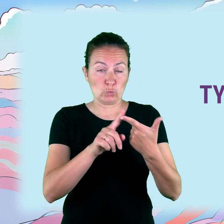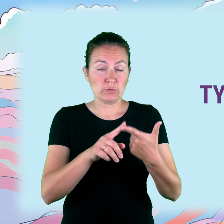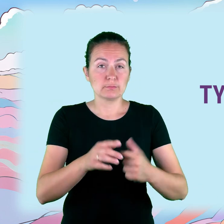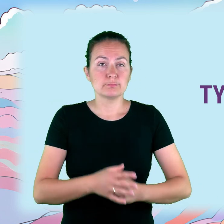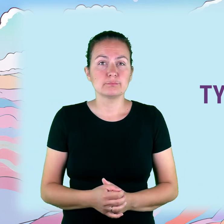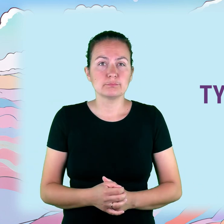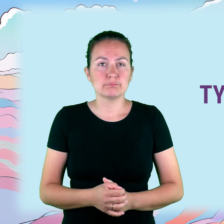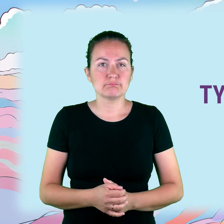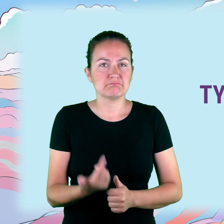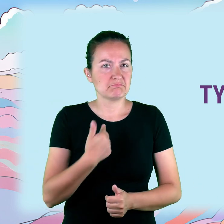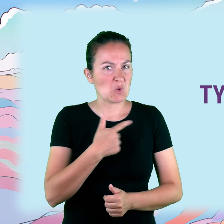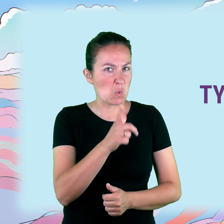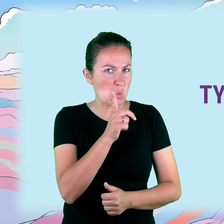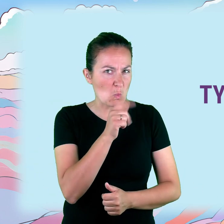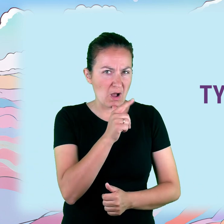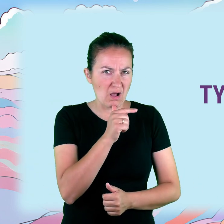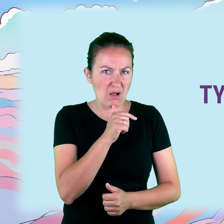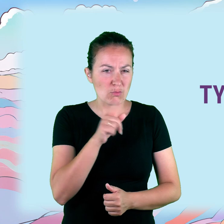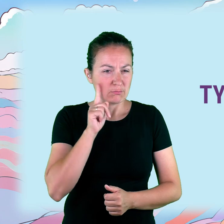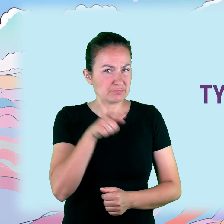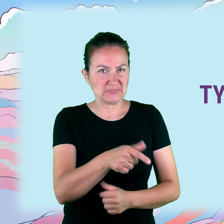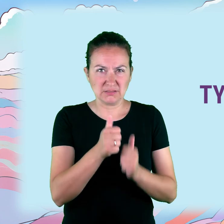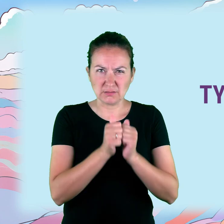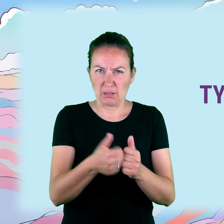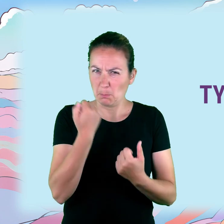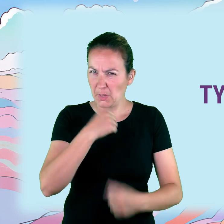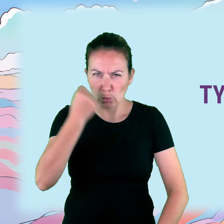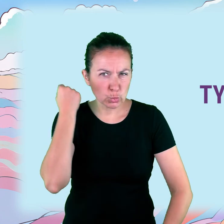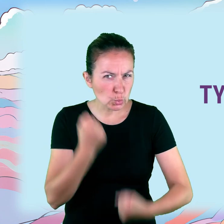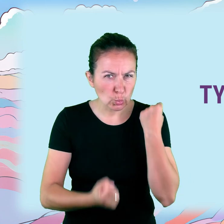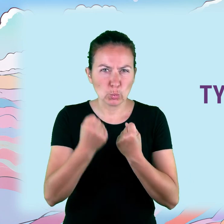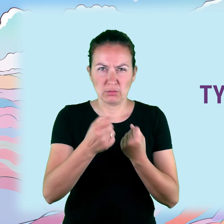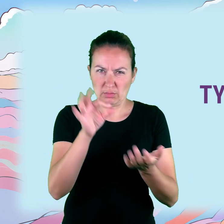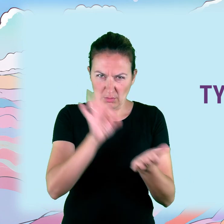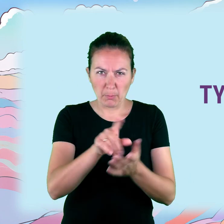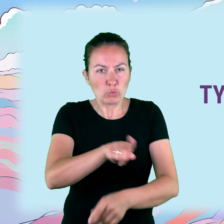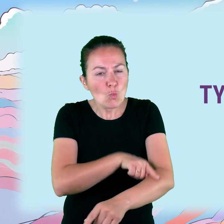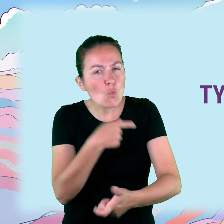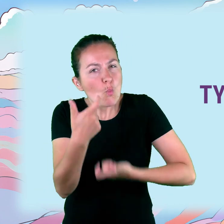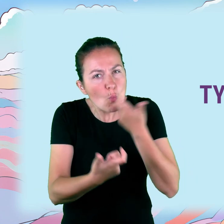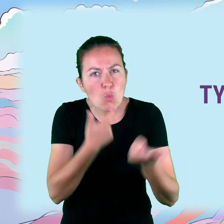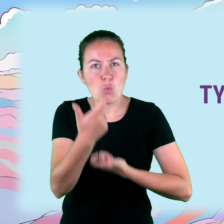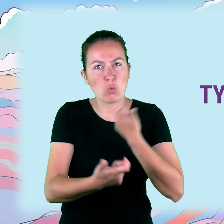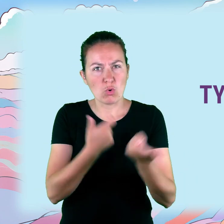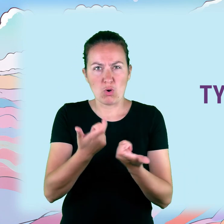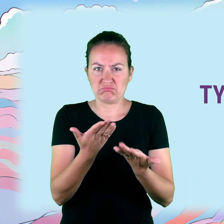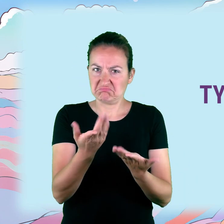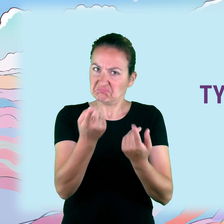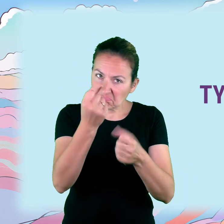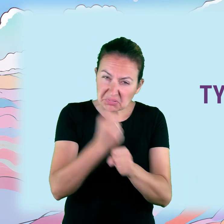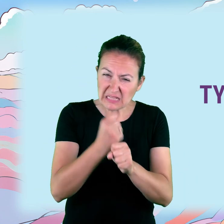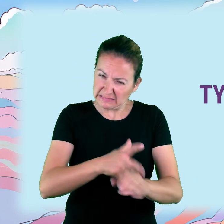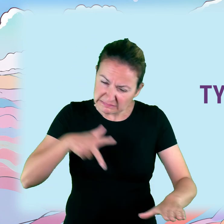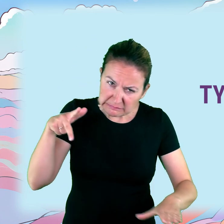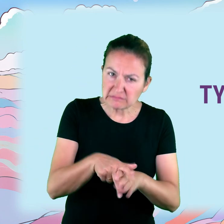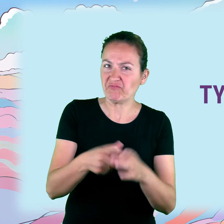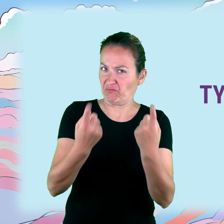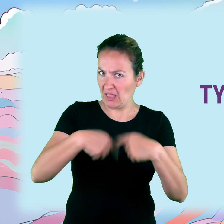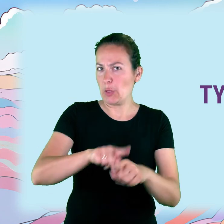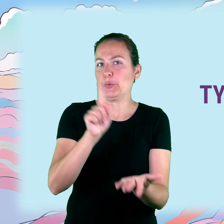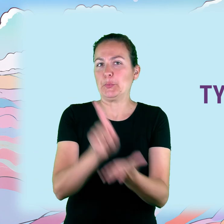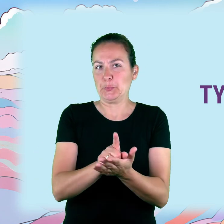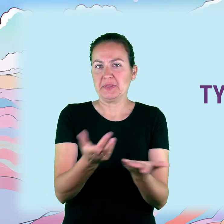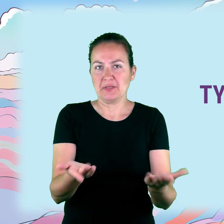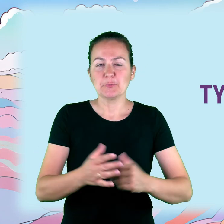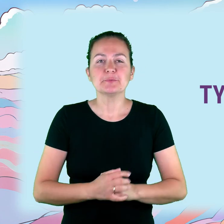2. Jestem pod wrażeniem. To było bardzo trudne zadanie. Wiem, że poświęciłeś dużo czasu. Wykonałeś tytaniczną pracę.